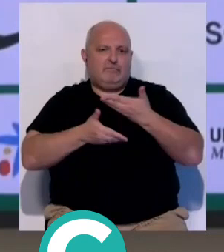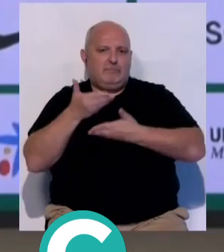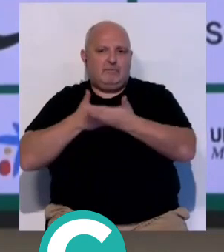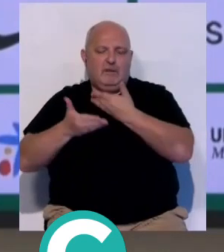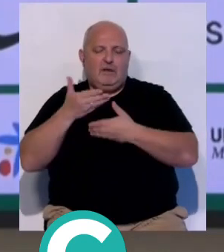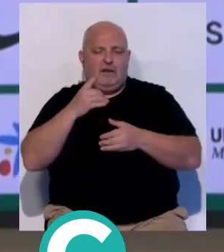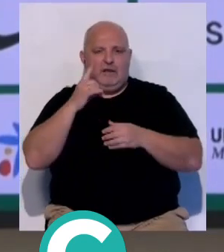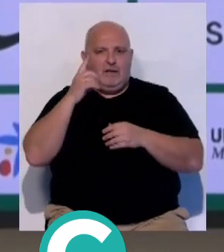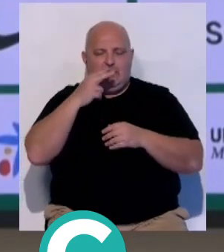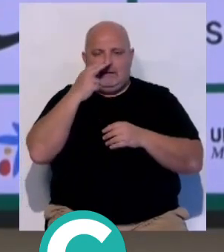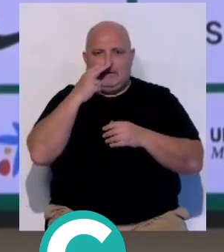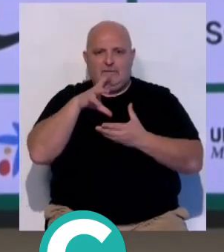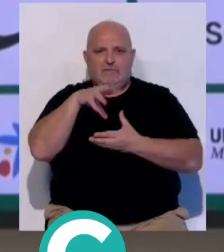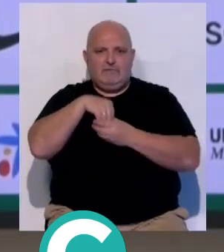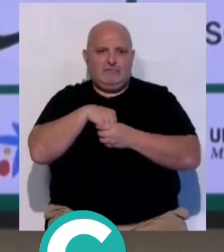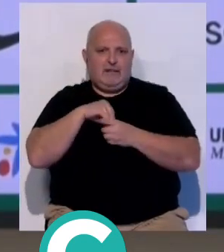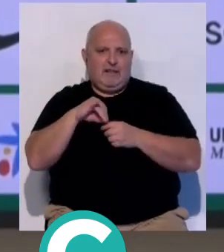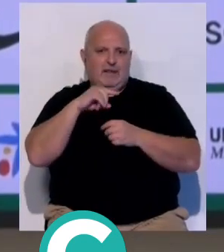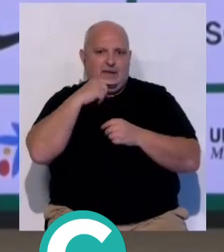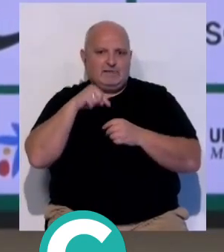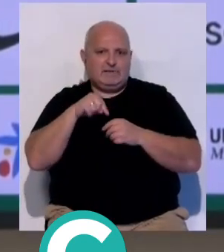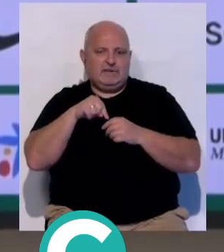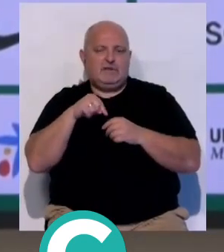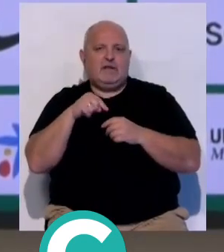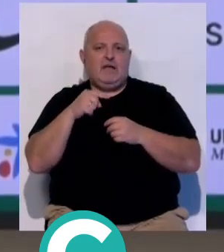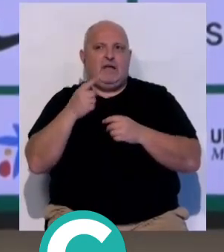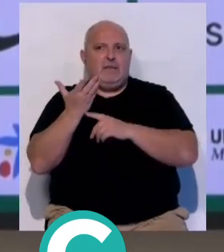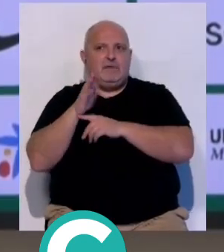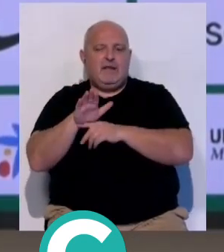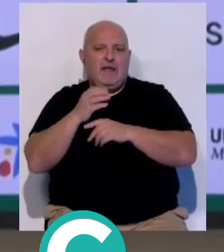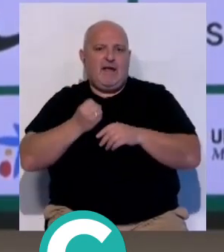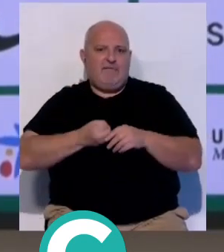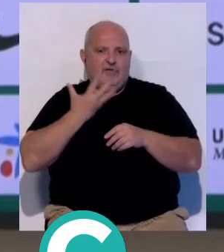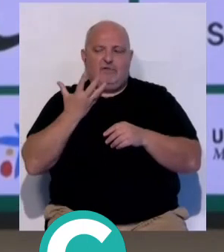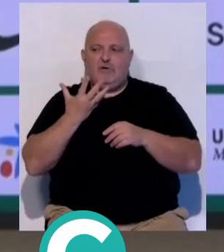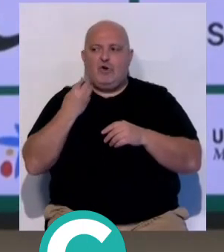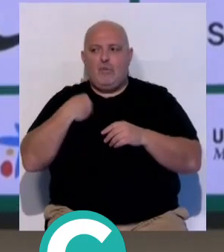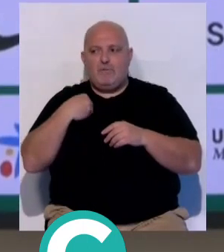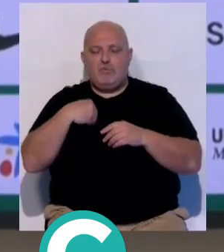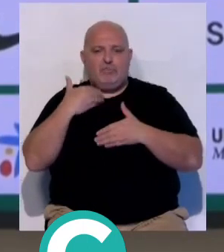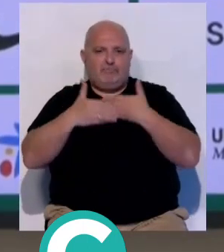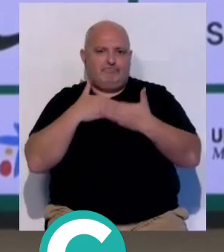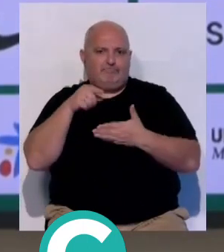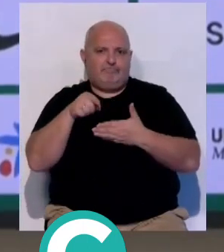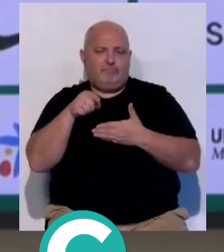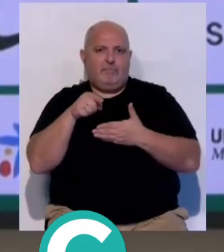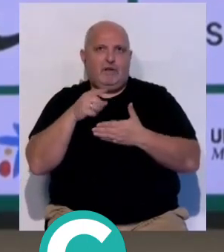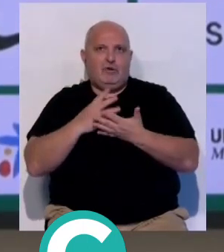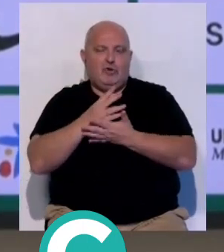los intereses de la institución y represente a la afición o sea lo mío va por ahí y todo lo que pasa